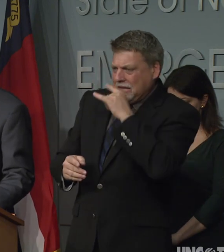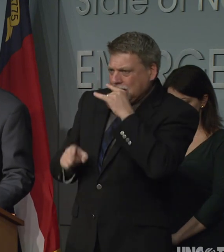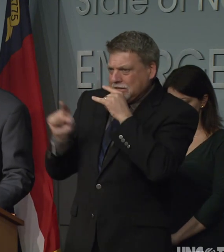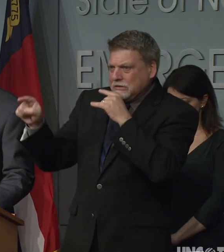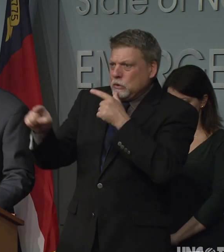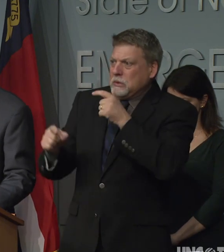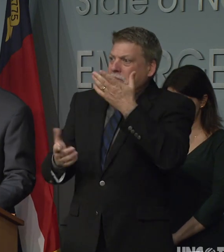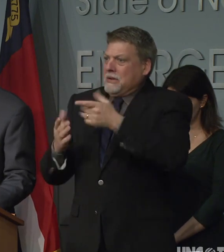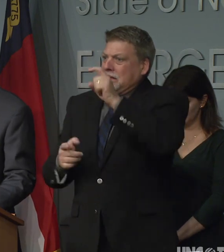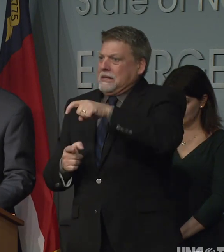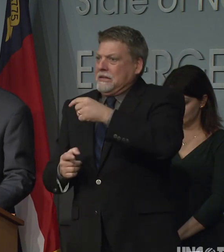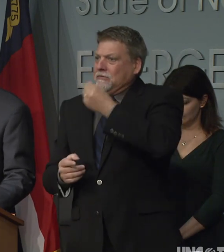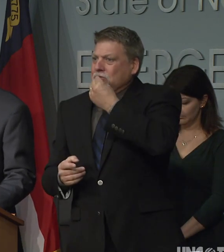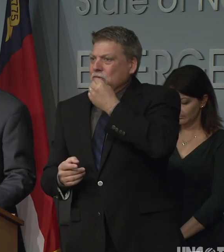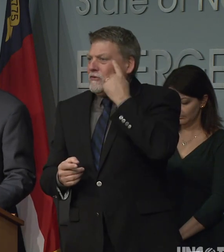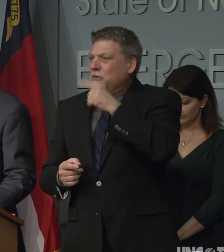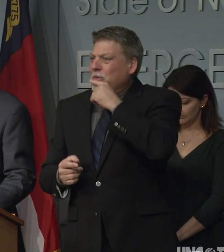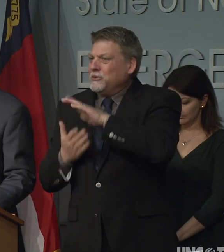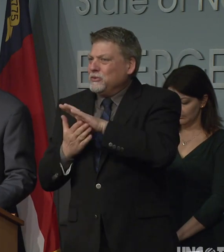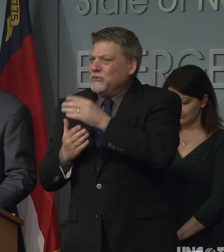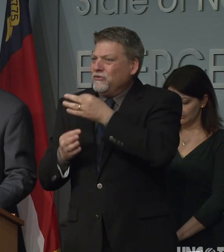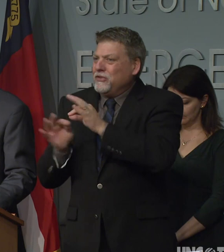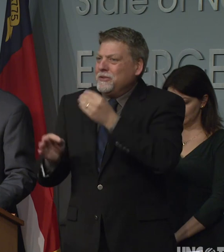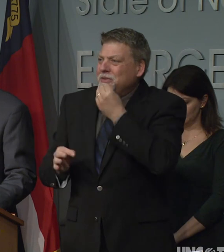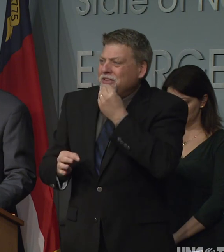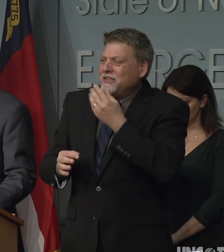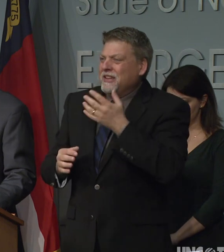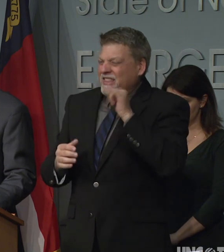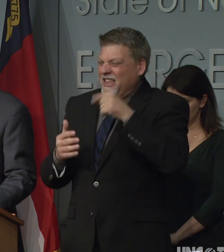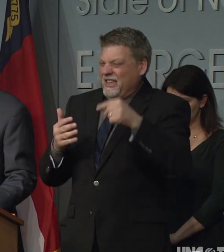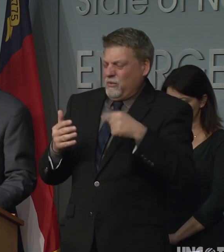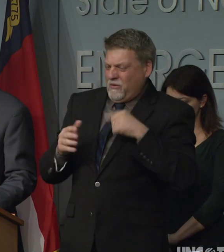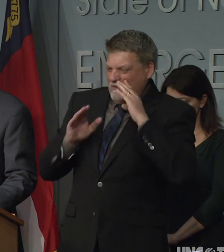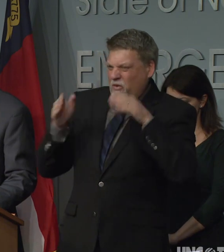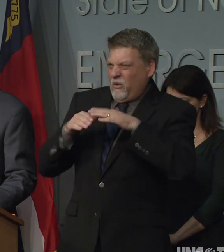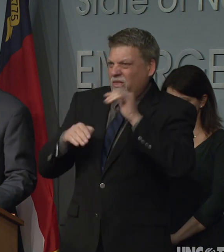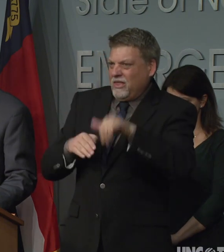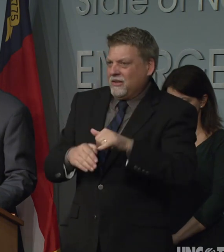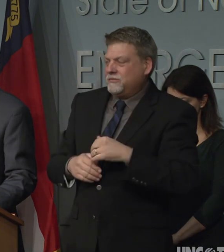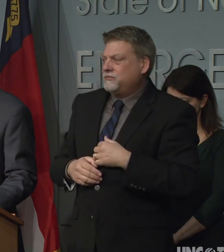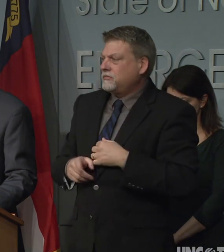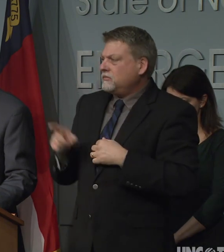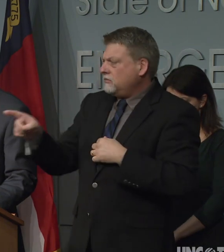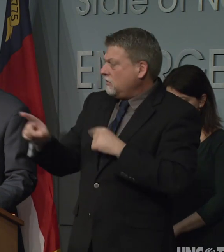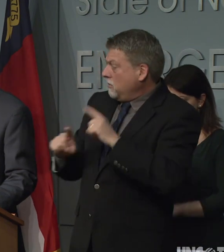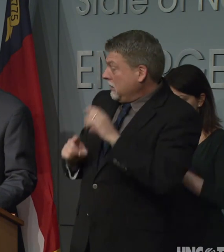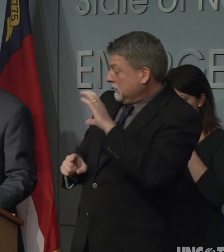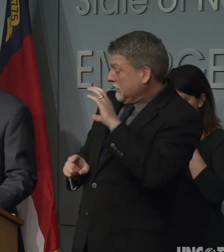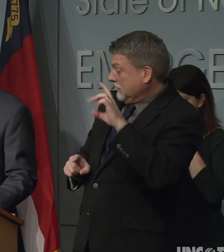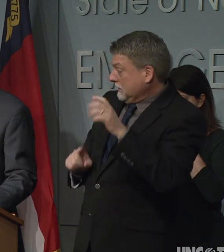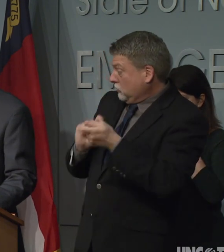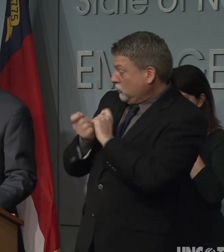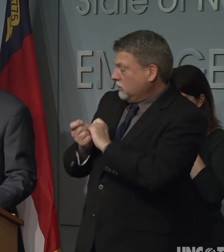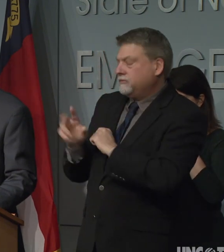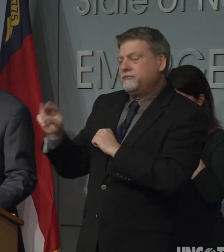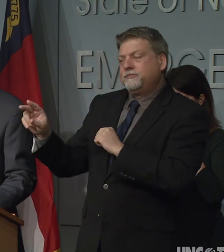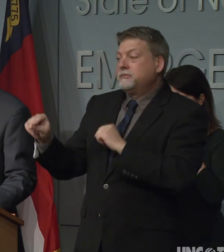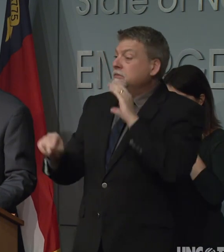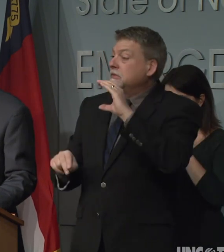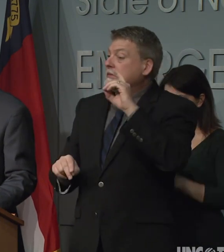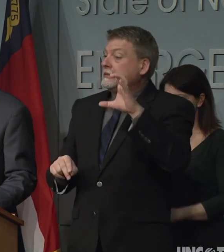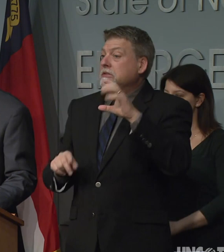para que los niños puedan recibir alimentos. Nos vamos a concentrar en esa lasky este CDC no han cambiado no. Y esas